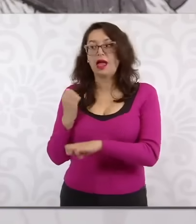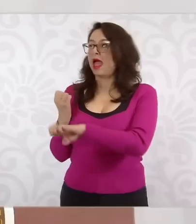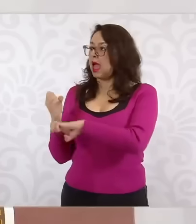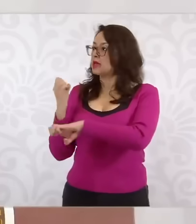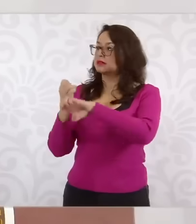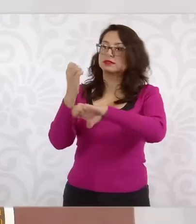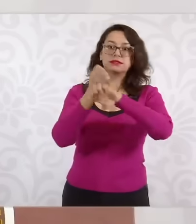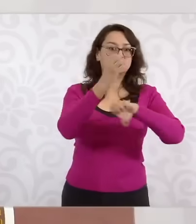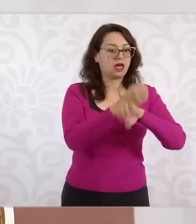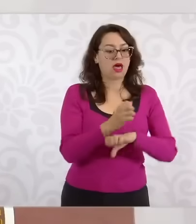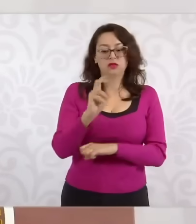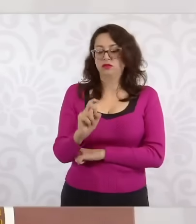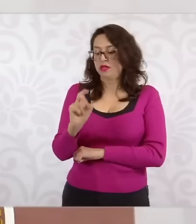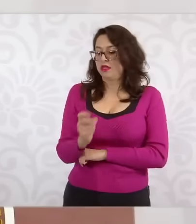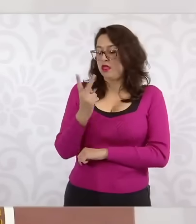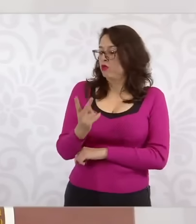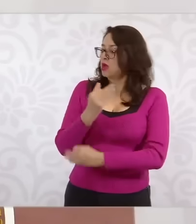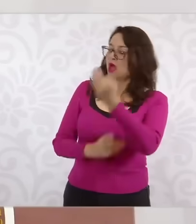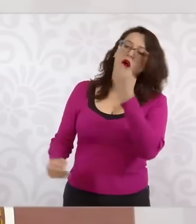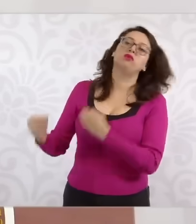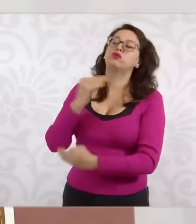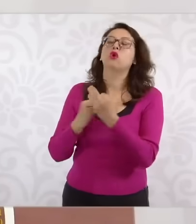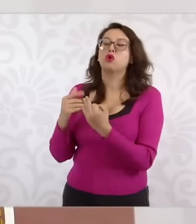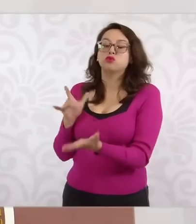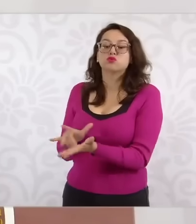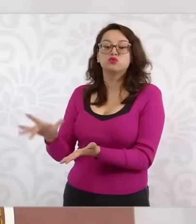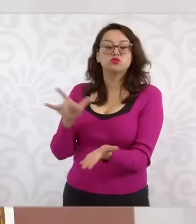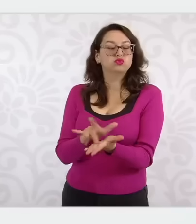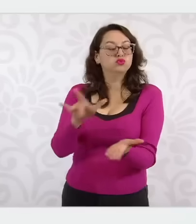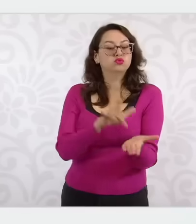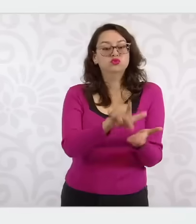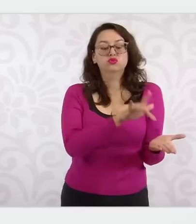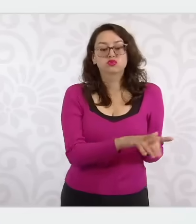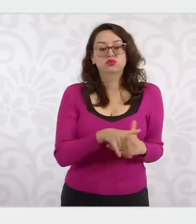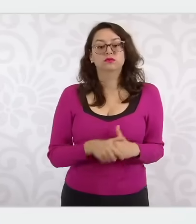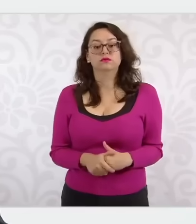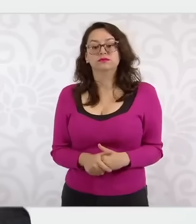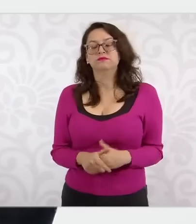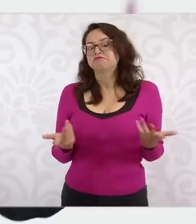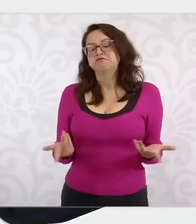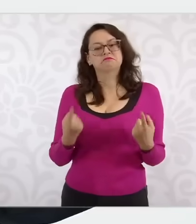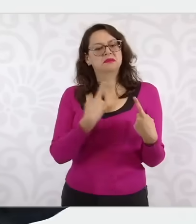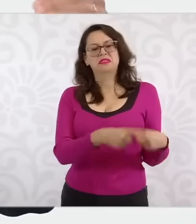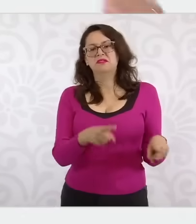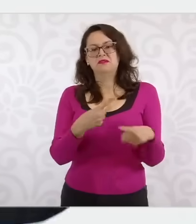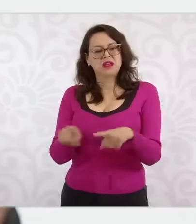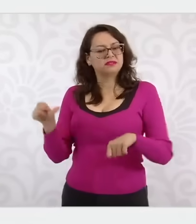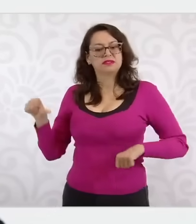a las 32 entidades de diferentes formas. En algunos casos, elementos de defensa o de marina